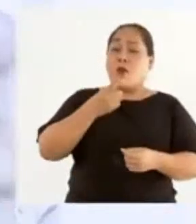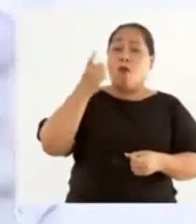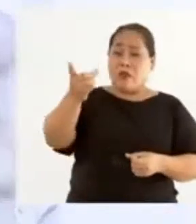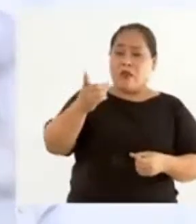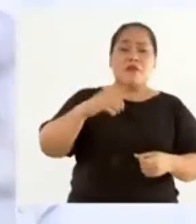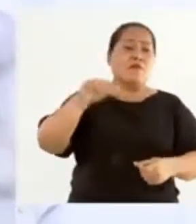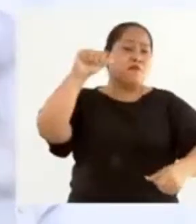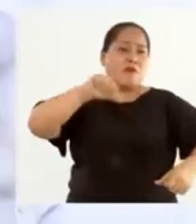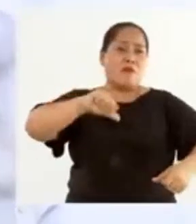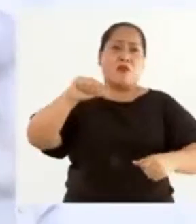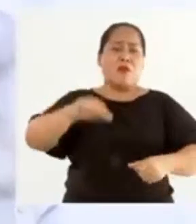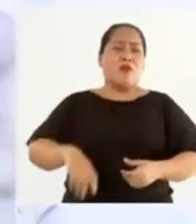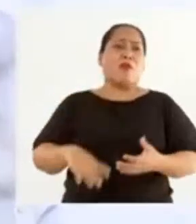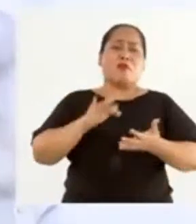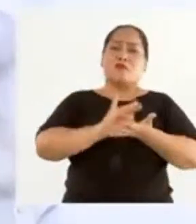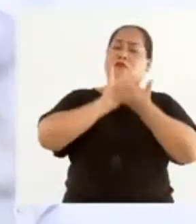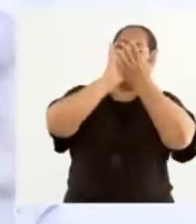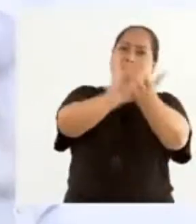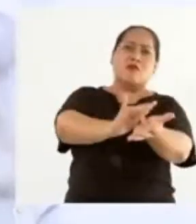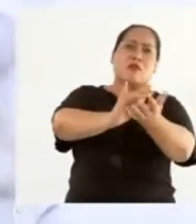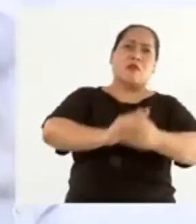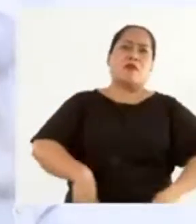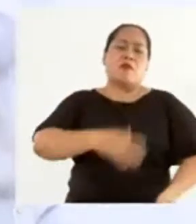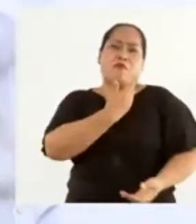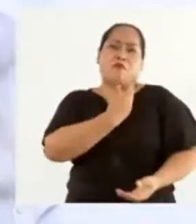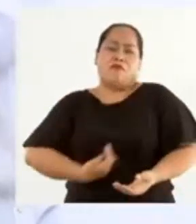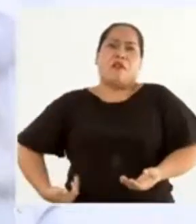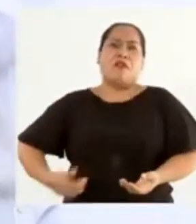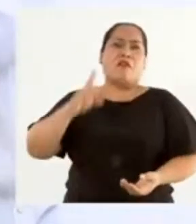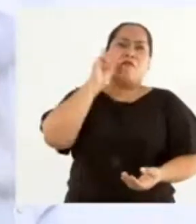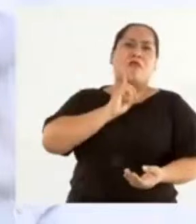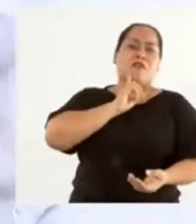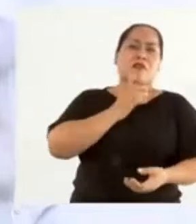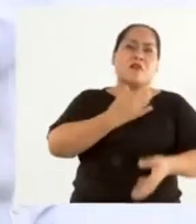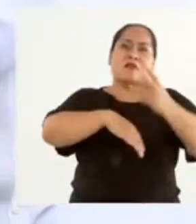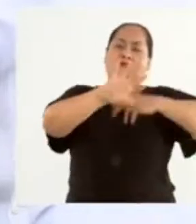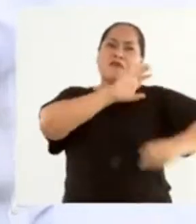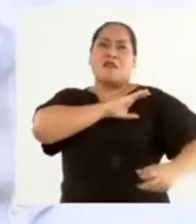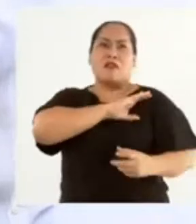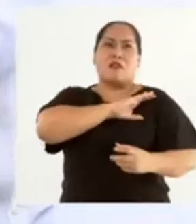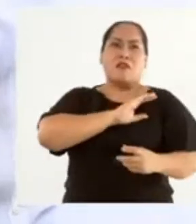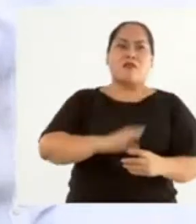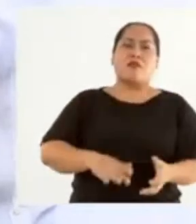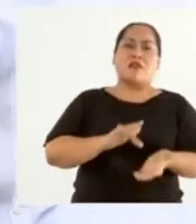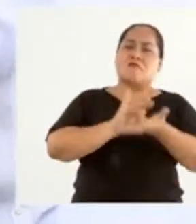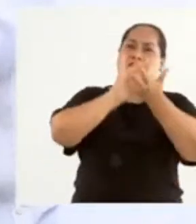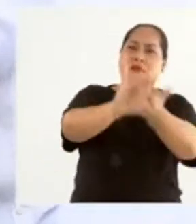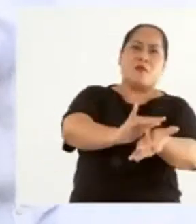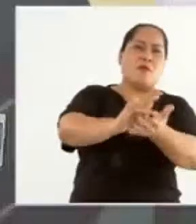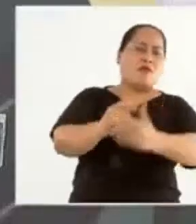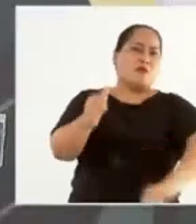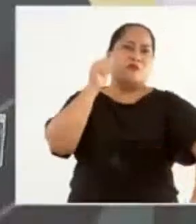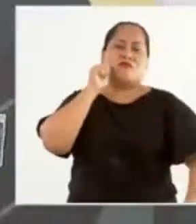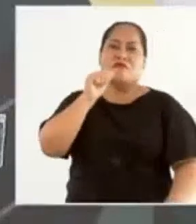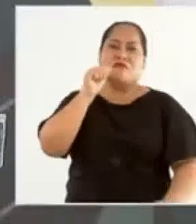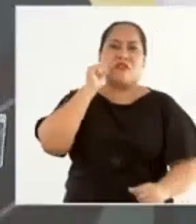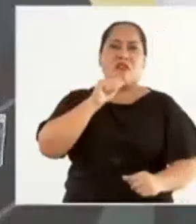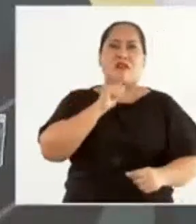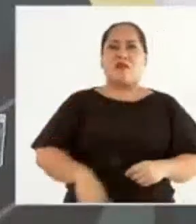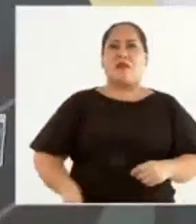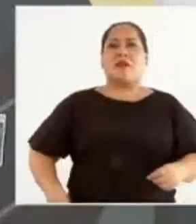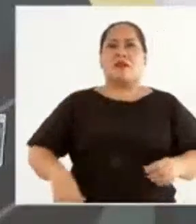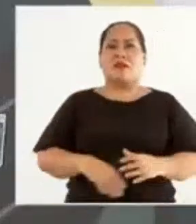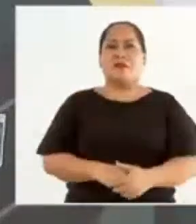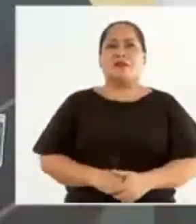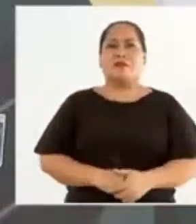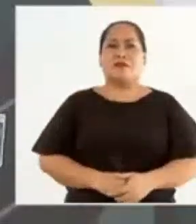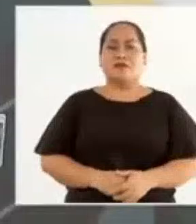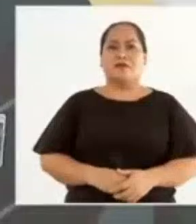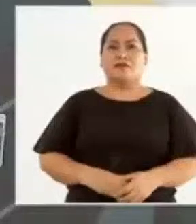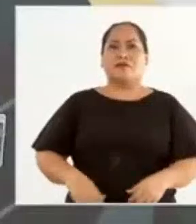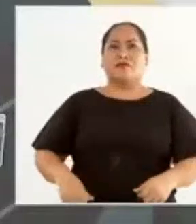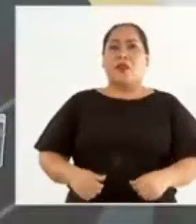Pardo en su política internacional y decisiones en materia migratoria. Estamos con usted, presidenta.